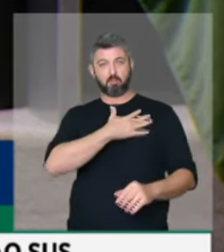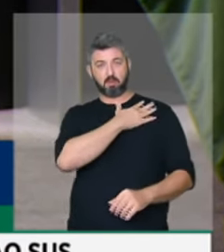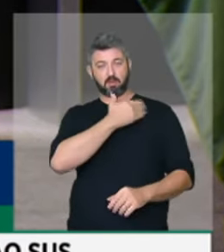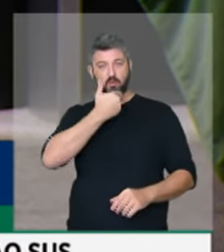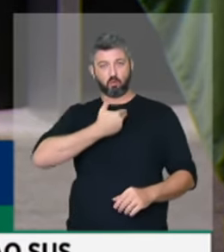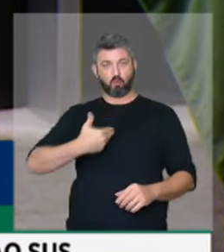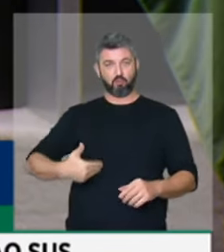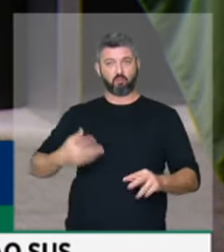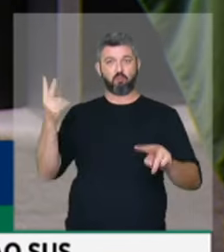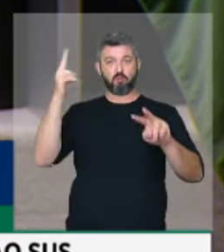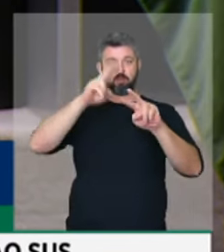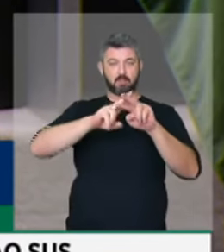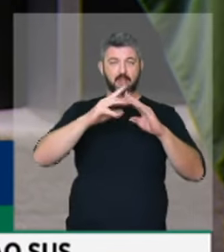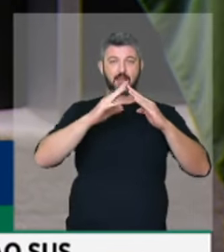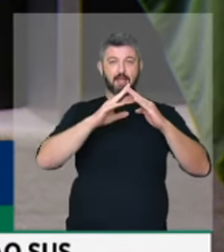TORTURADO E FOI UM DAQUELES